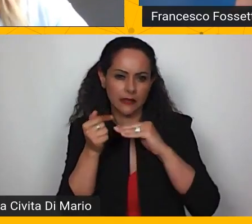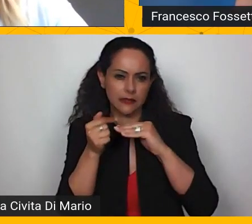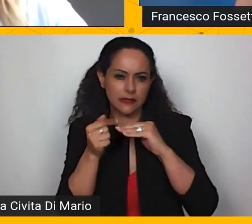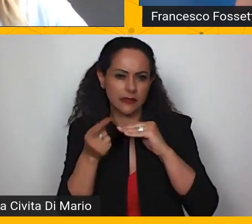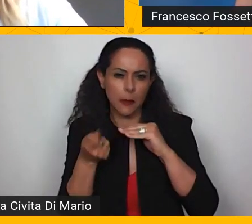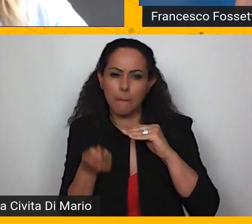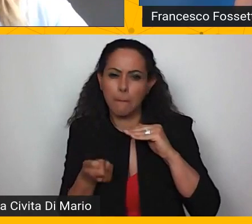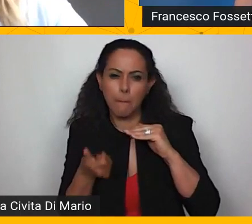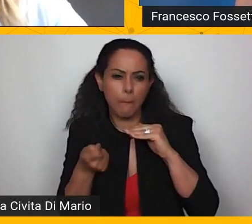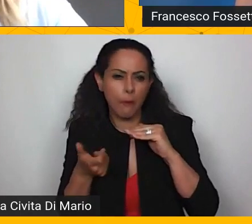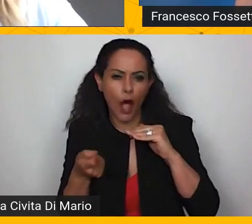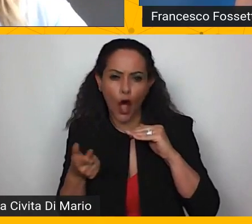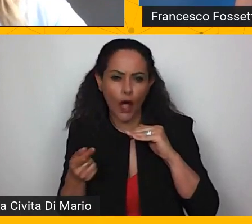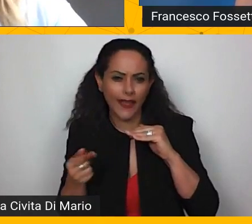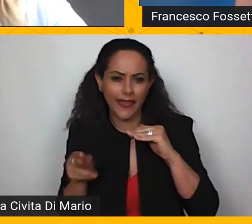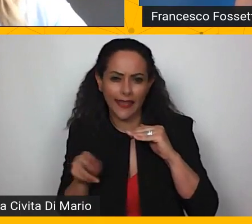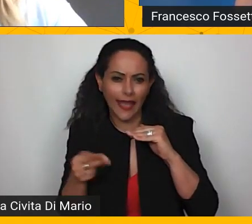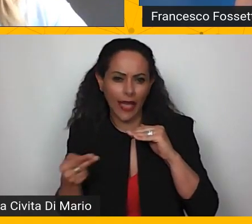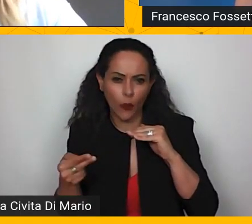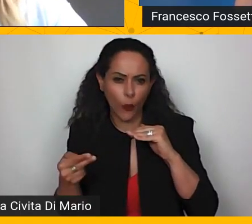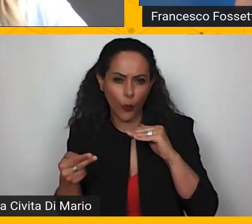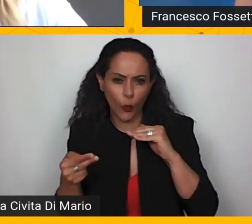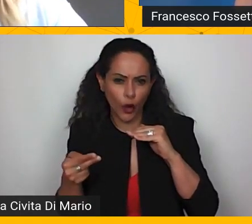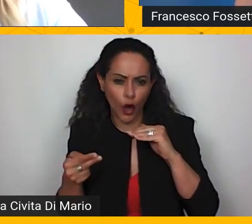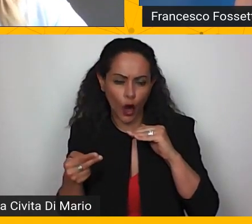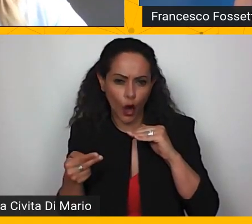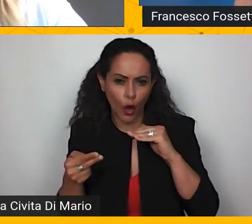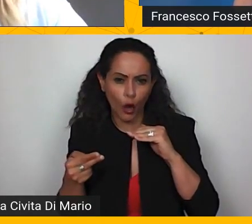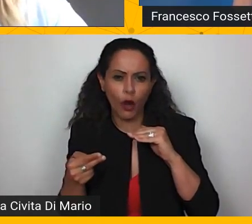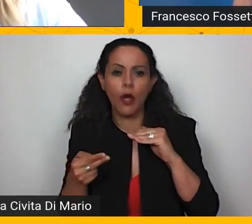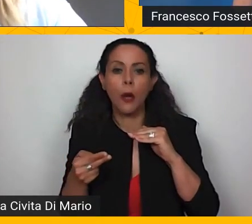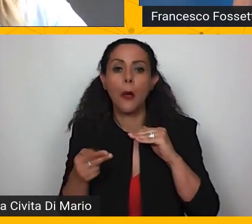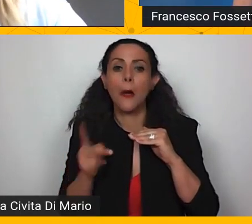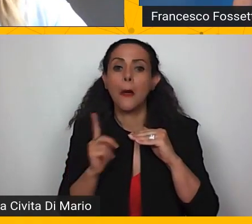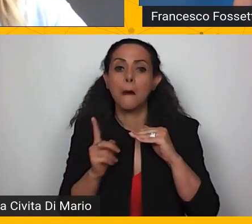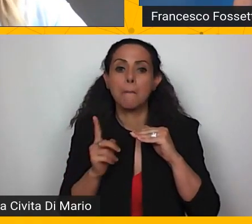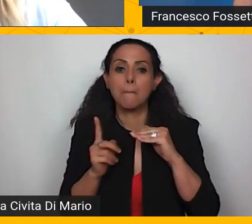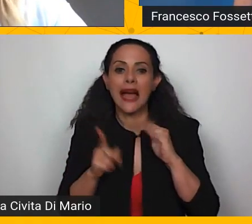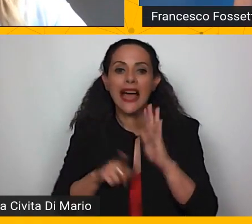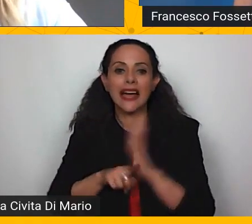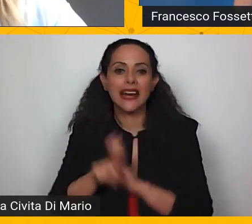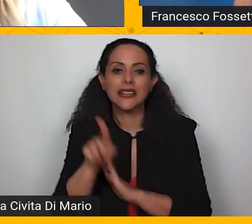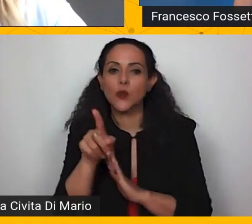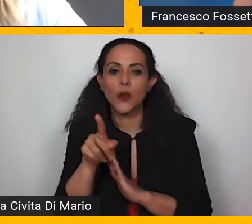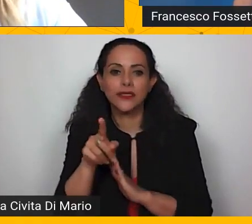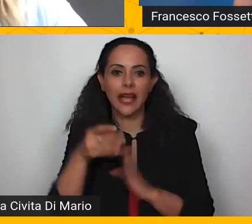molto inferiore veramente di pochi euro però appunto senza